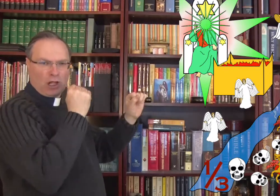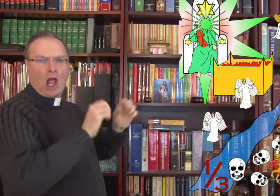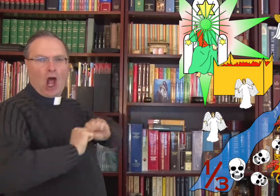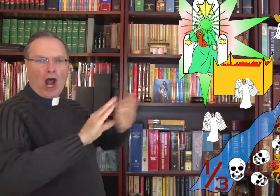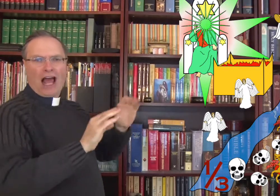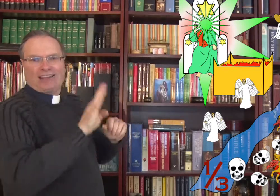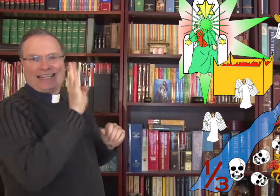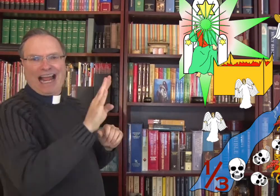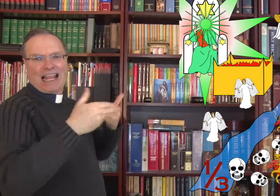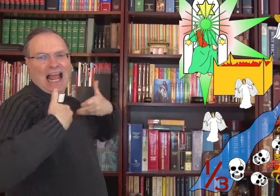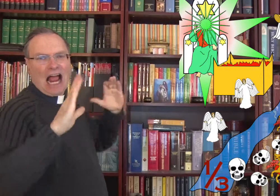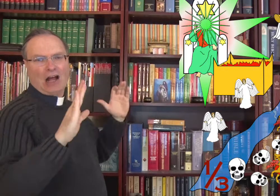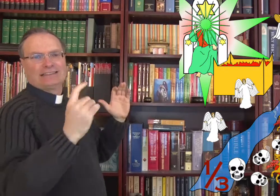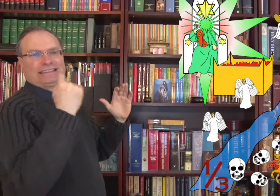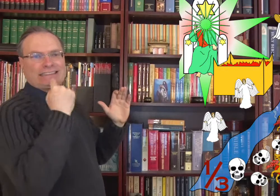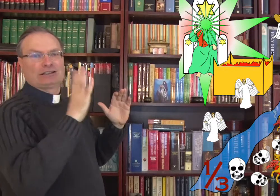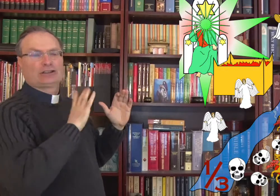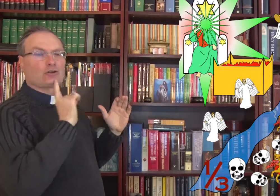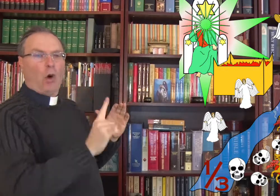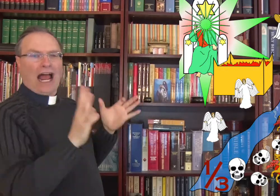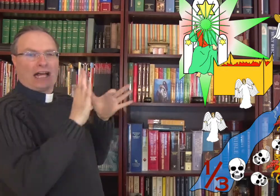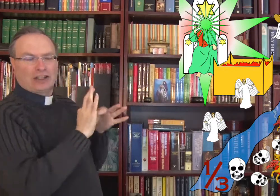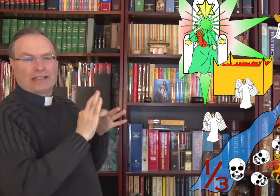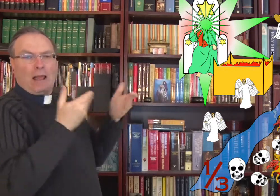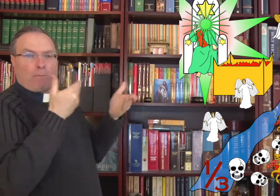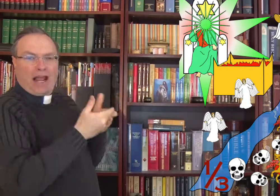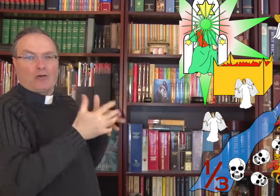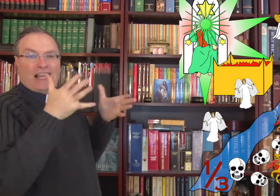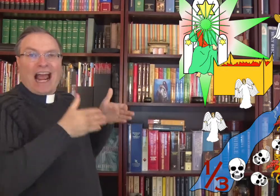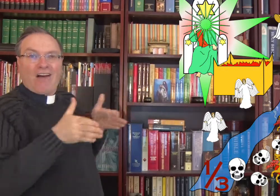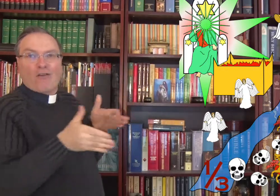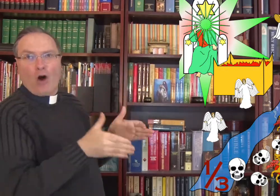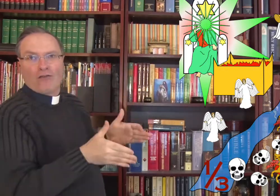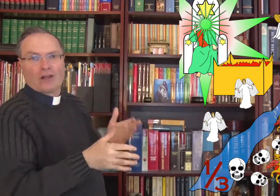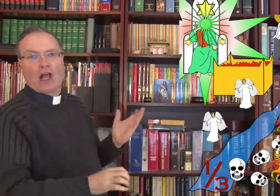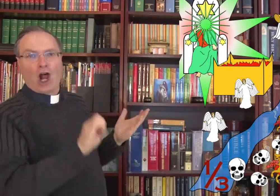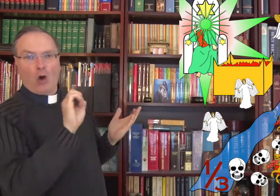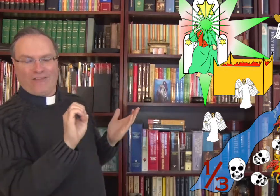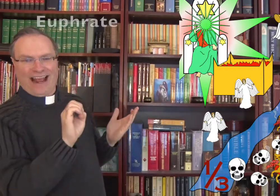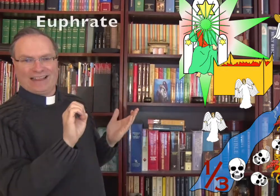«Relâche les quatre anges qui sont enchaînés près du grand fleuve, l'Euphrate.»